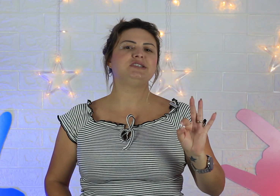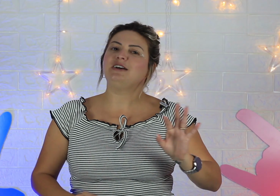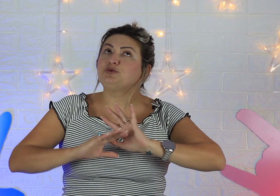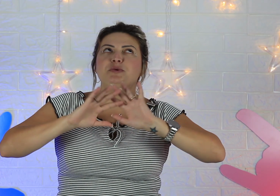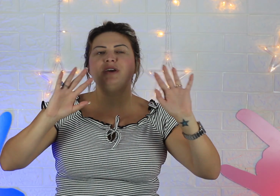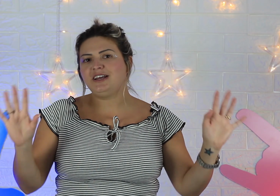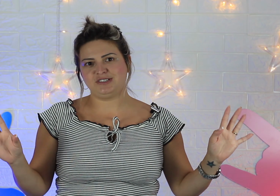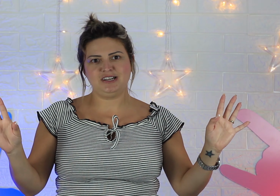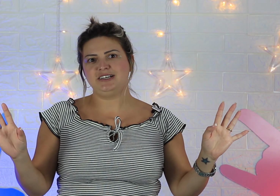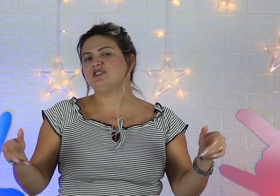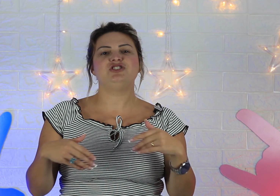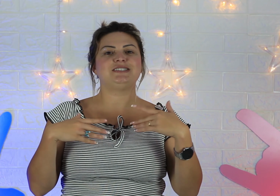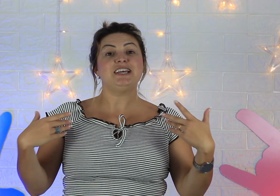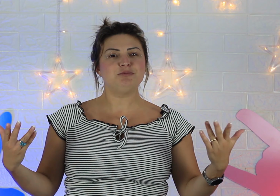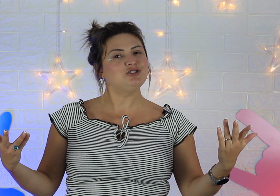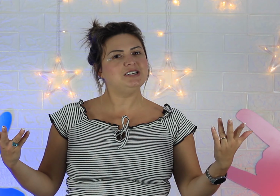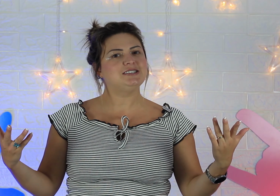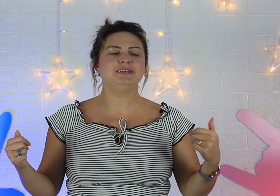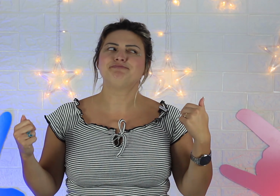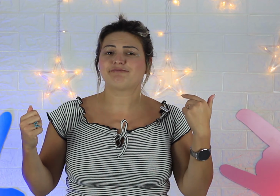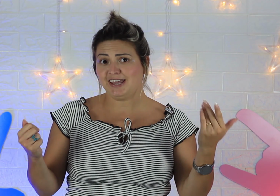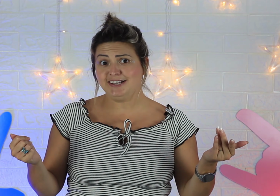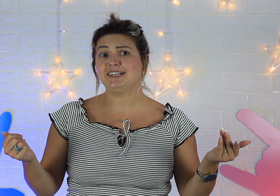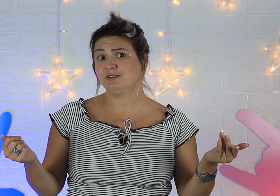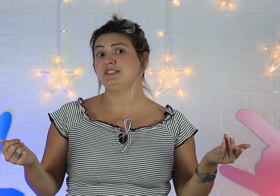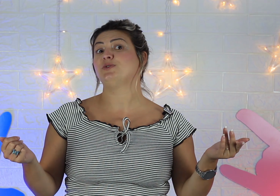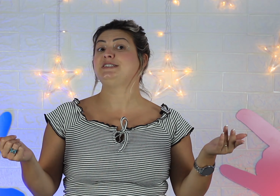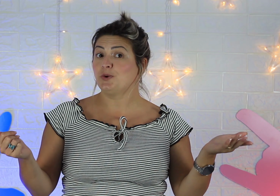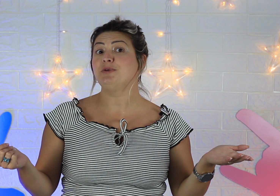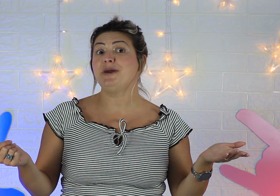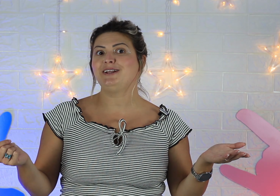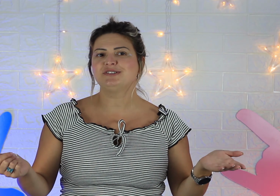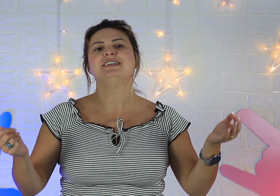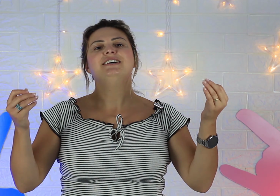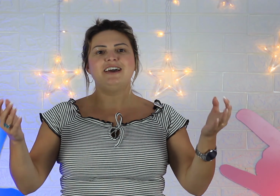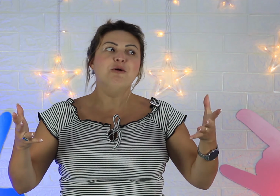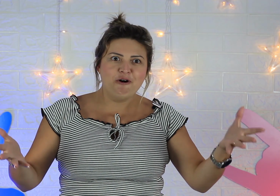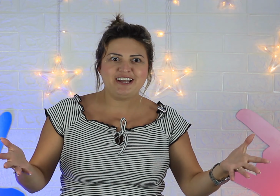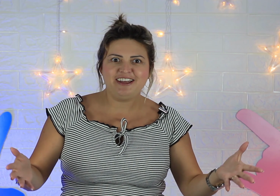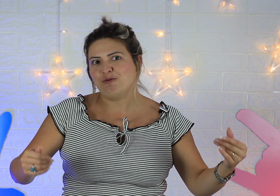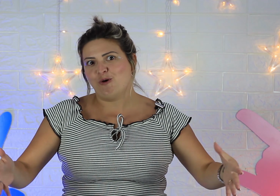lá o primeiro sinal e os primeiros sinais a gente sempre utiliza em saudações e cumprimentos é um oi